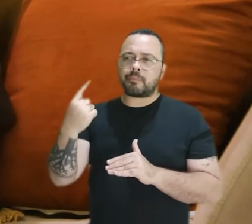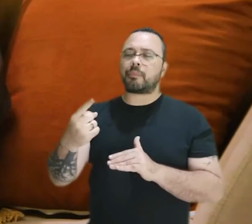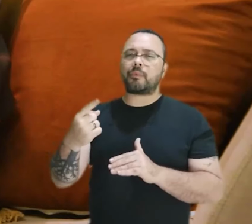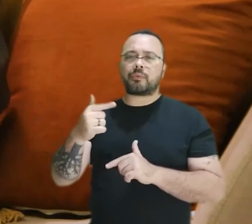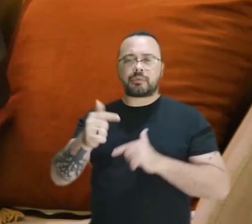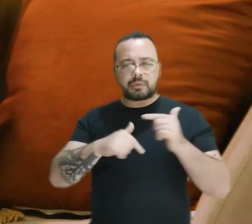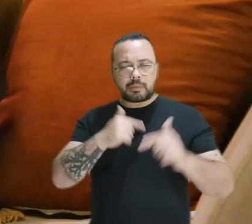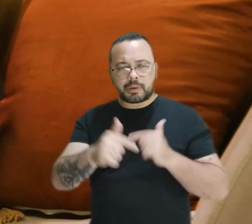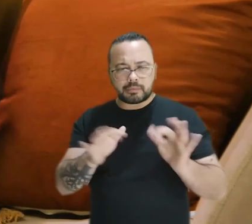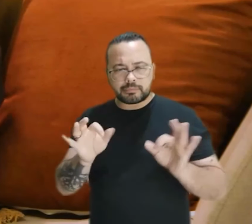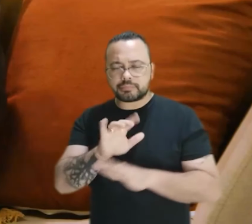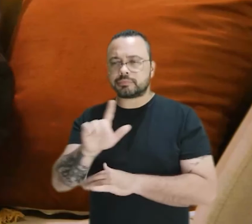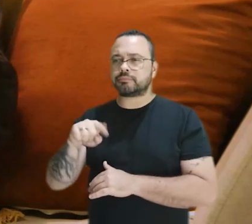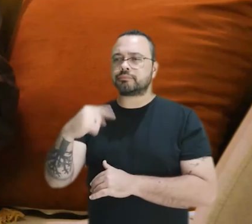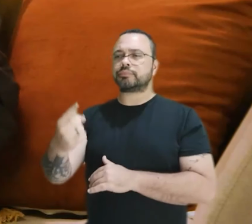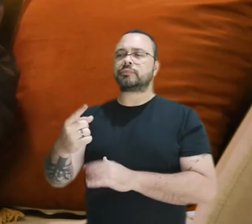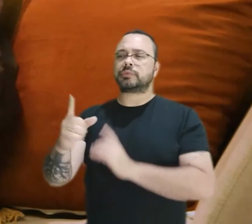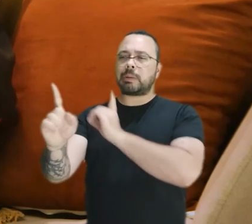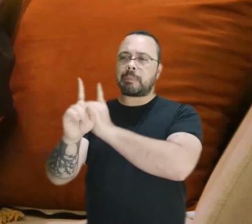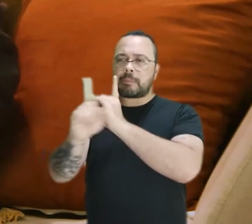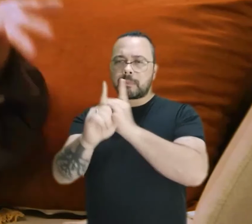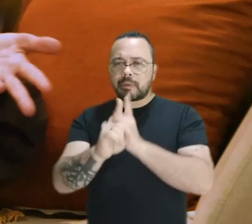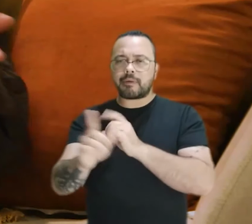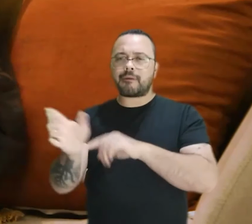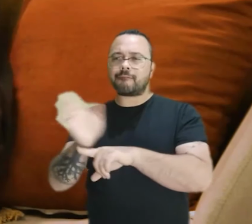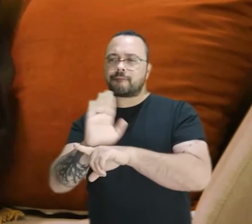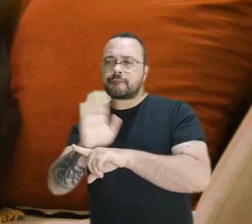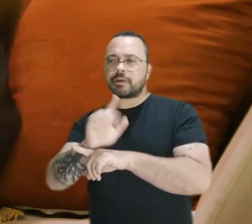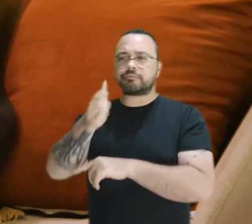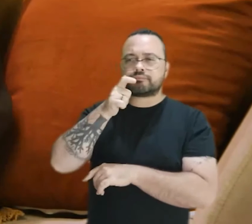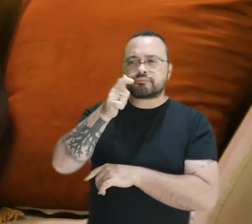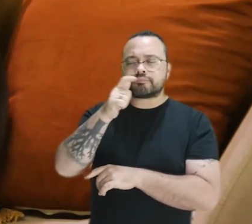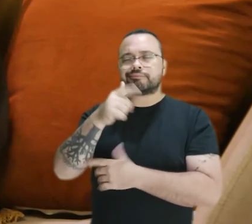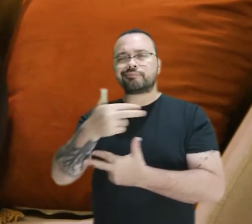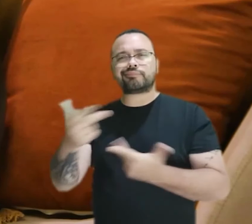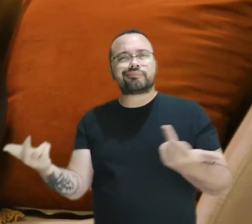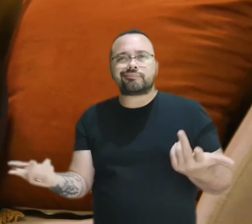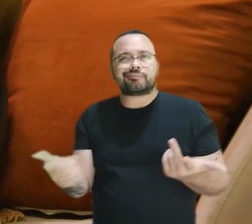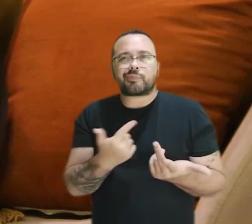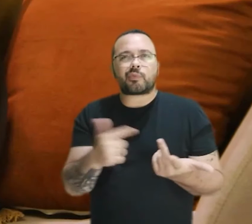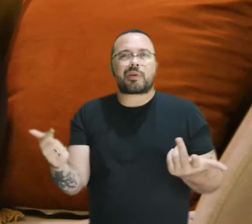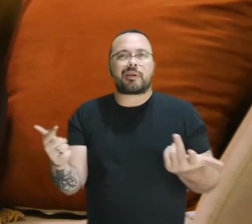de ir pra uma... Assistir um filme no cinema, enfim, é...